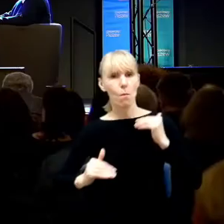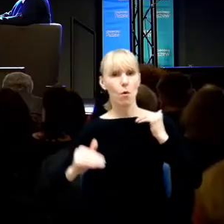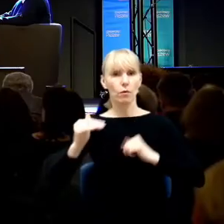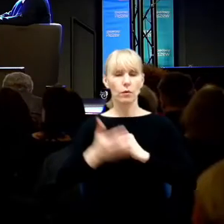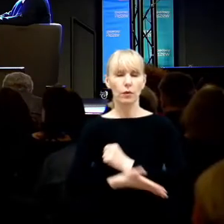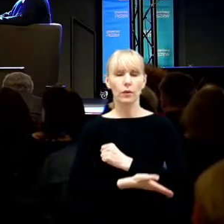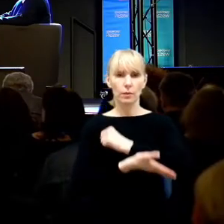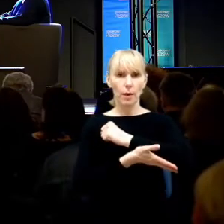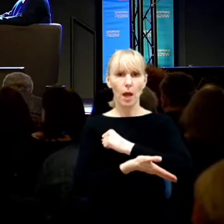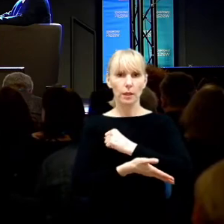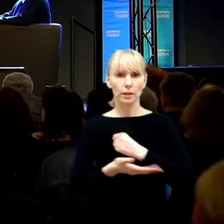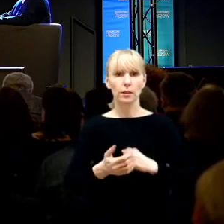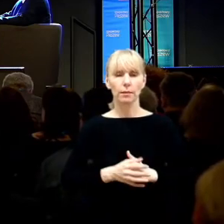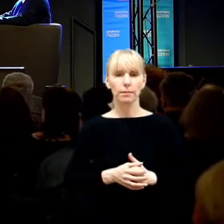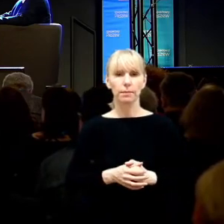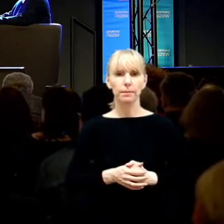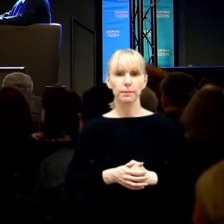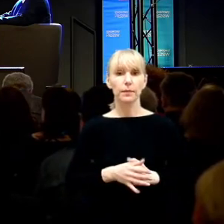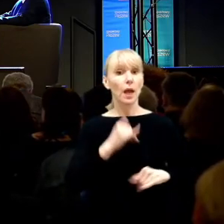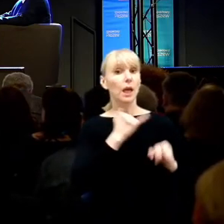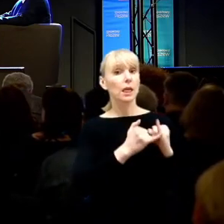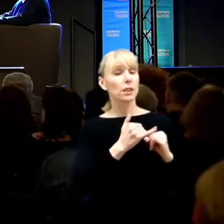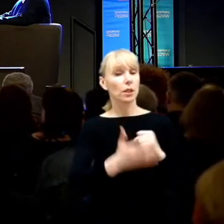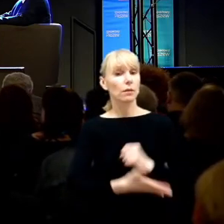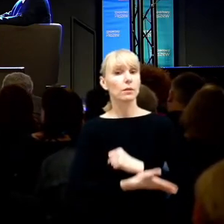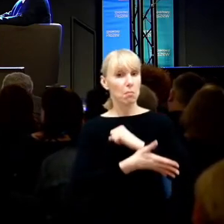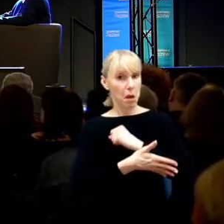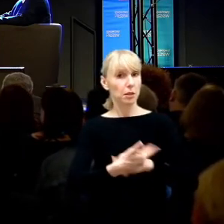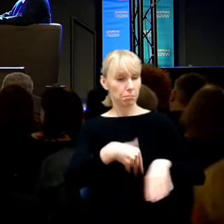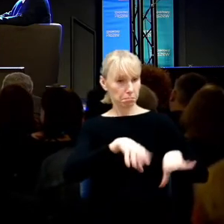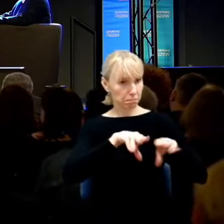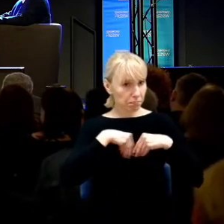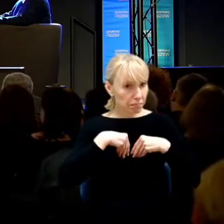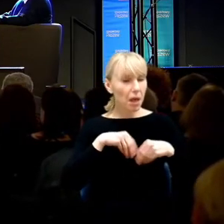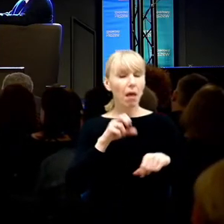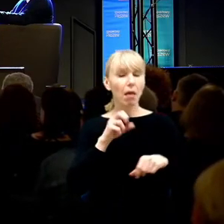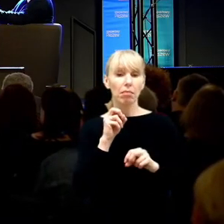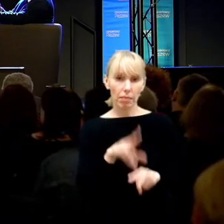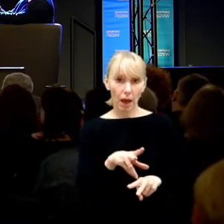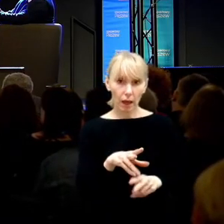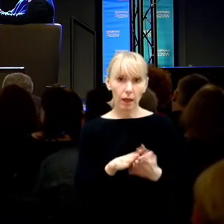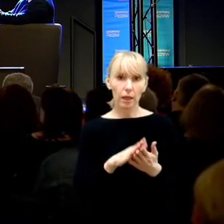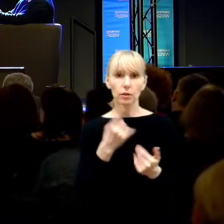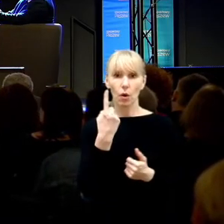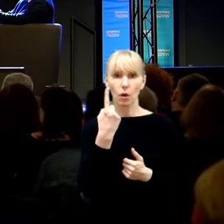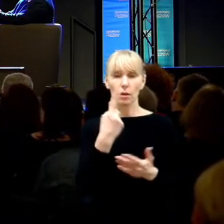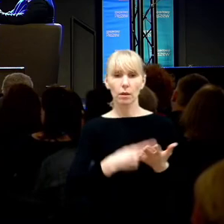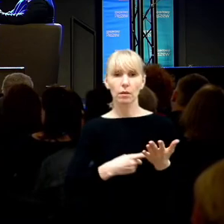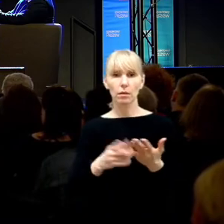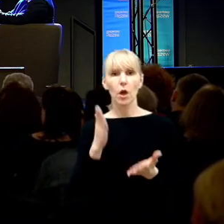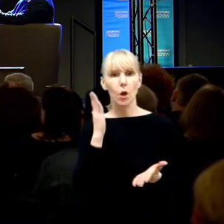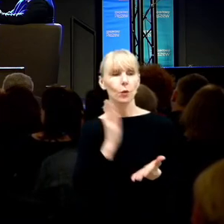Więc jeżeli wsparcie zostało przyznane, jest możliwość jednokrotnego... Takie wnioski złożyliśmy.